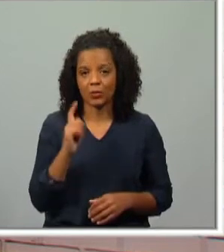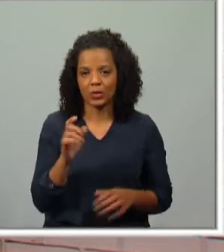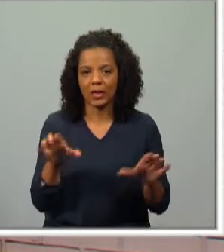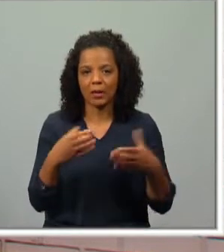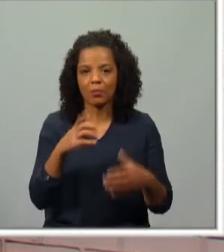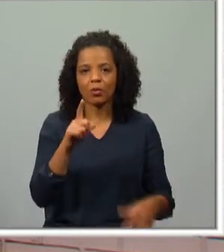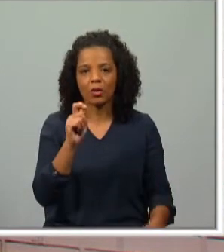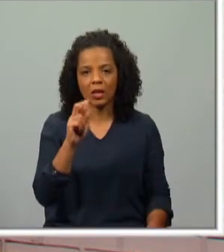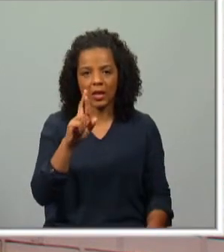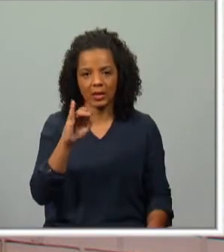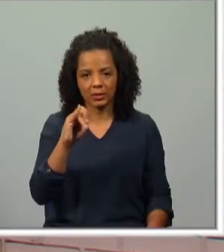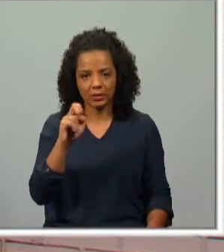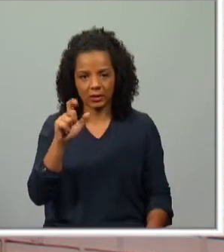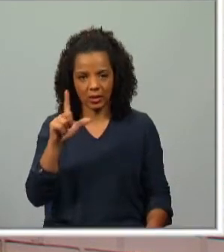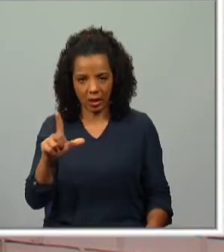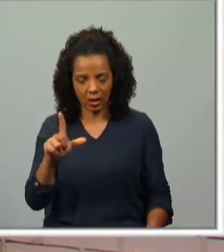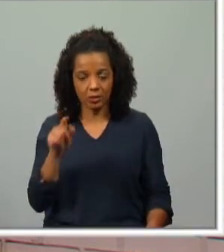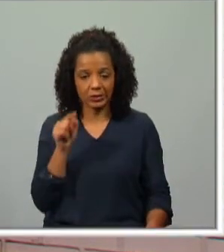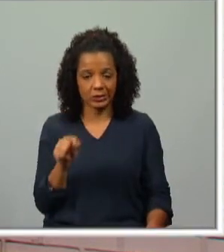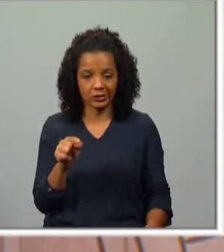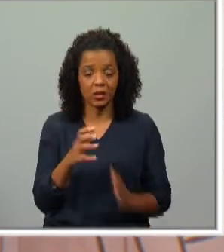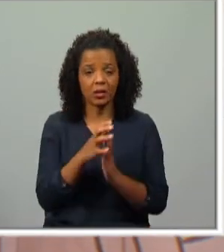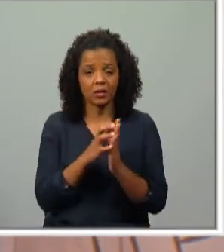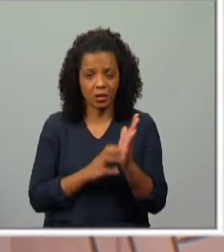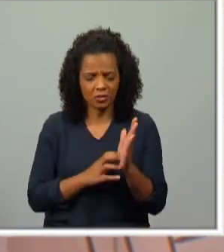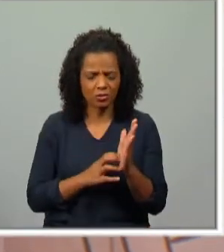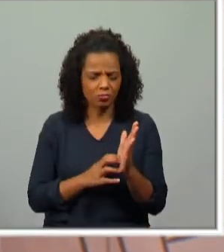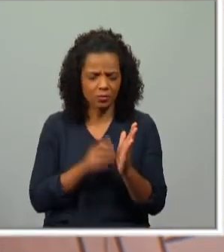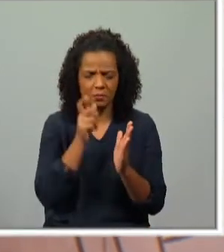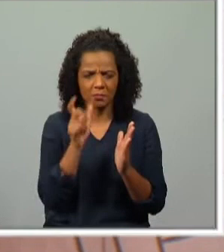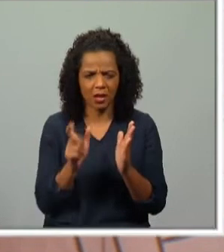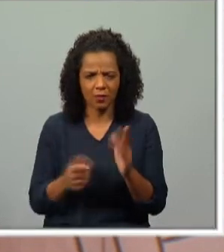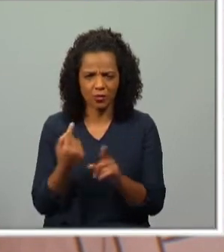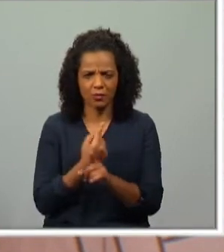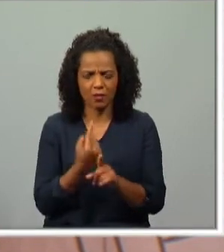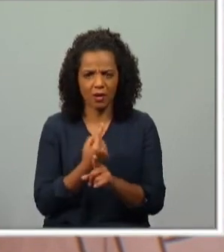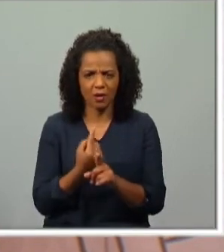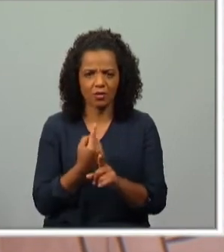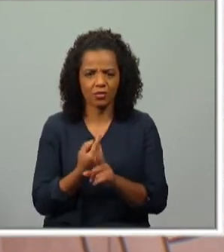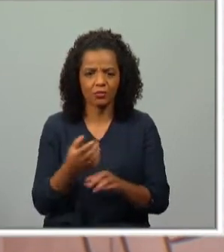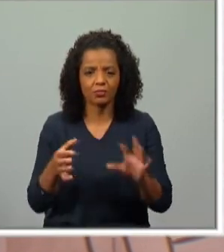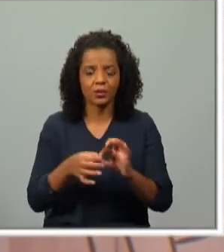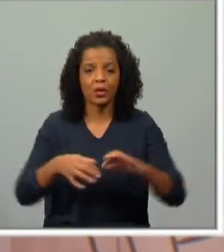e aqui neste texto encontramos várias palavras do complexo zical de voo mas 在本文中，我們發現了幾個飛行zical複合體的話，但是